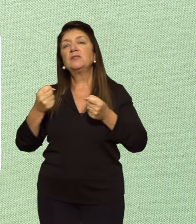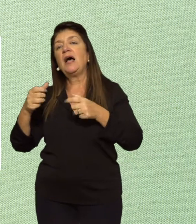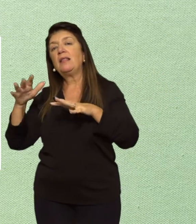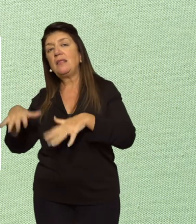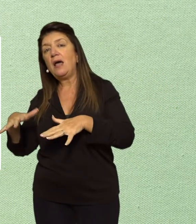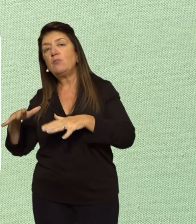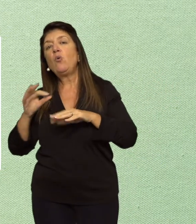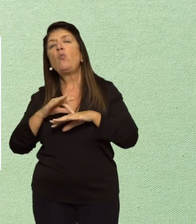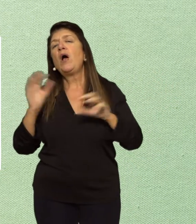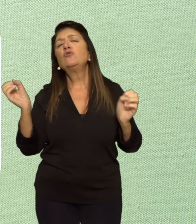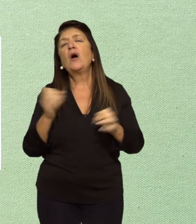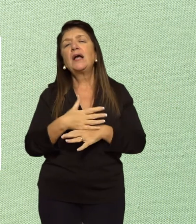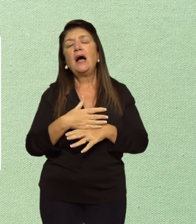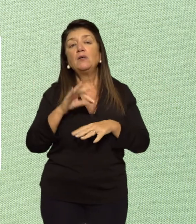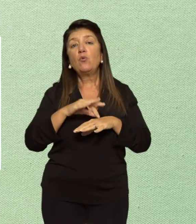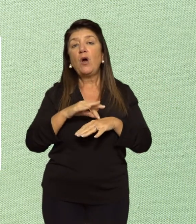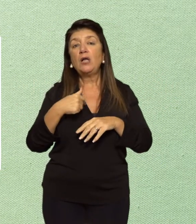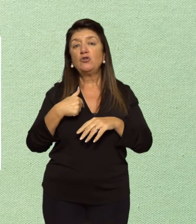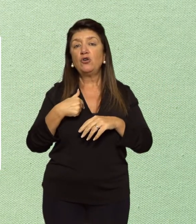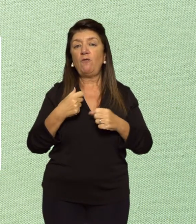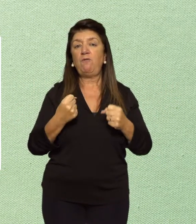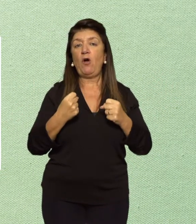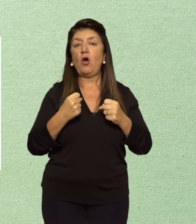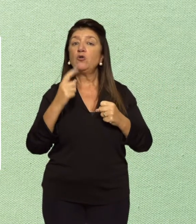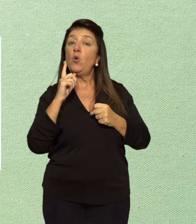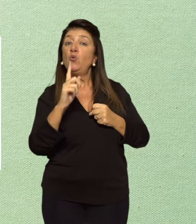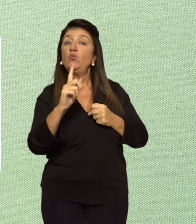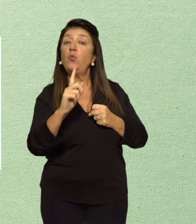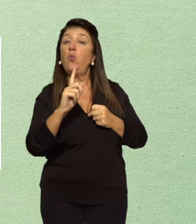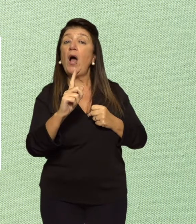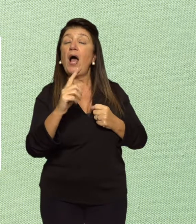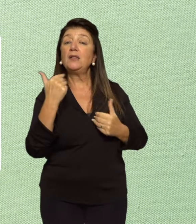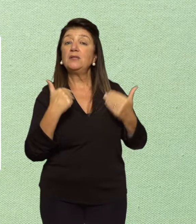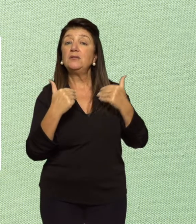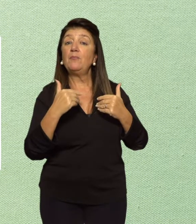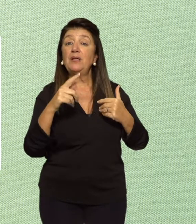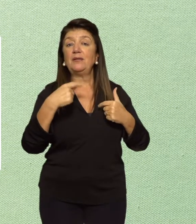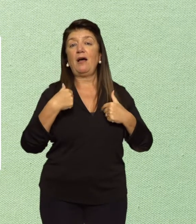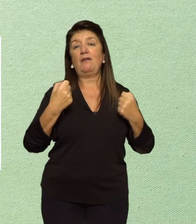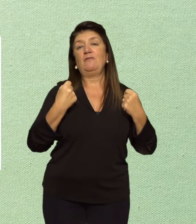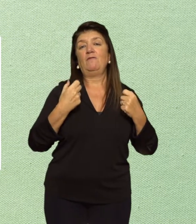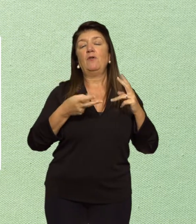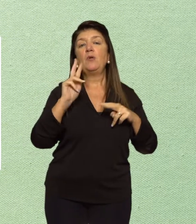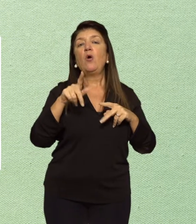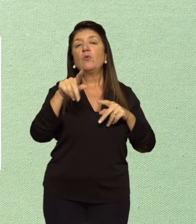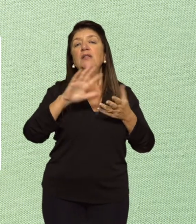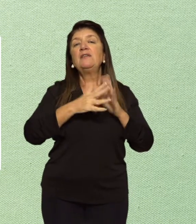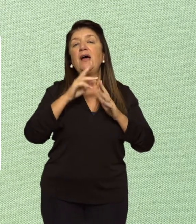disabilità, una delle cose terribili che abbiamo raccolto e anche la doppia vittimizzazione, no? -Assolutamente.